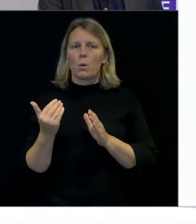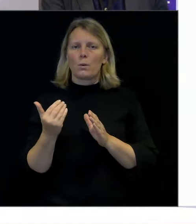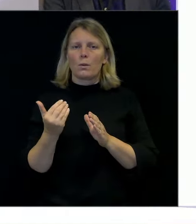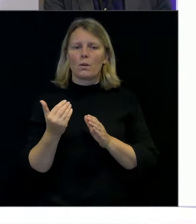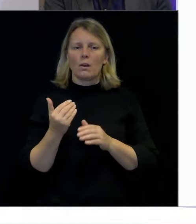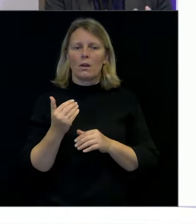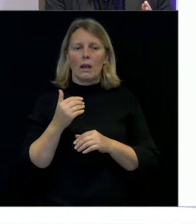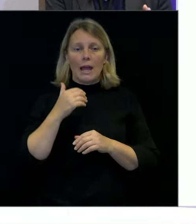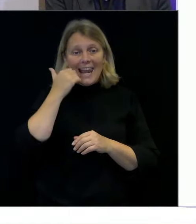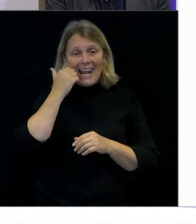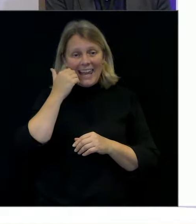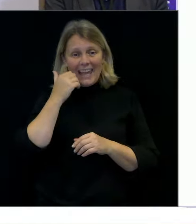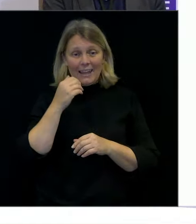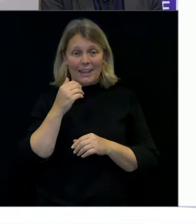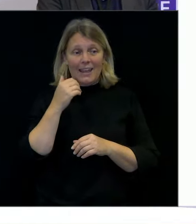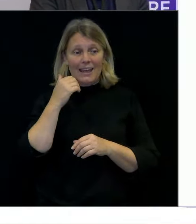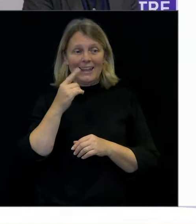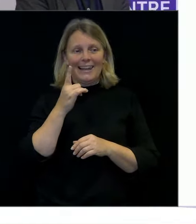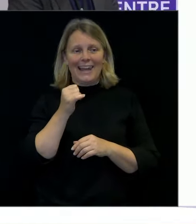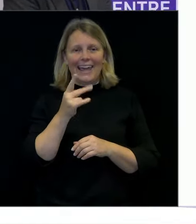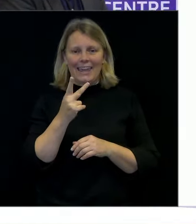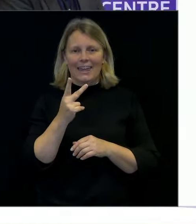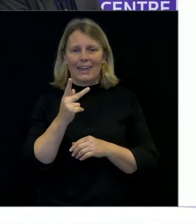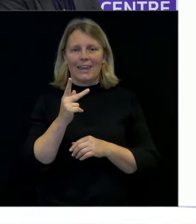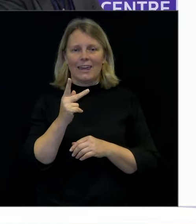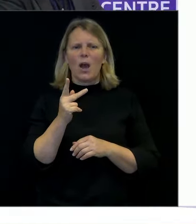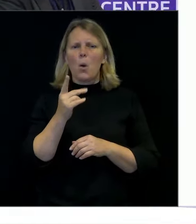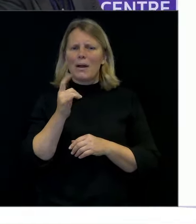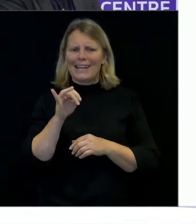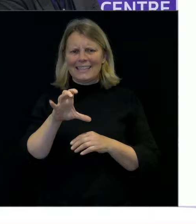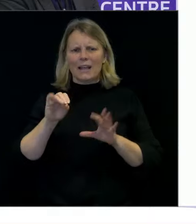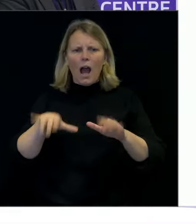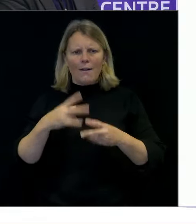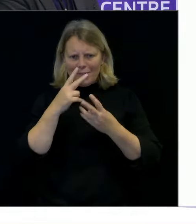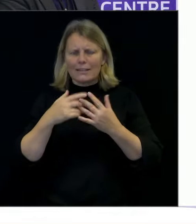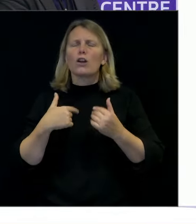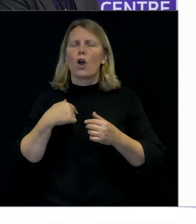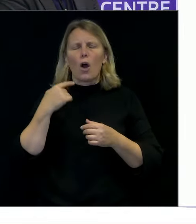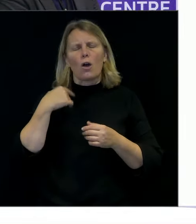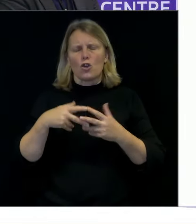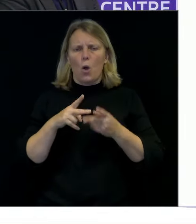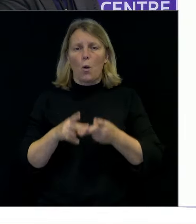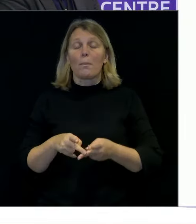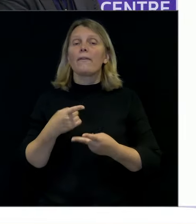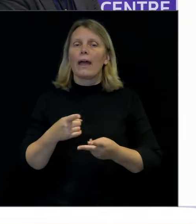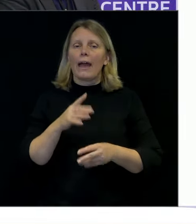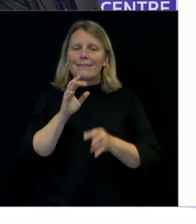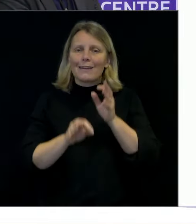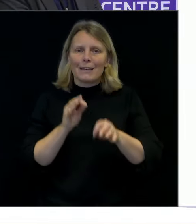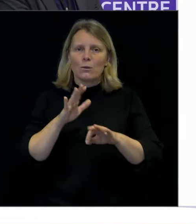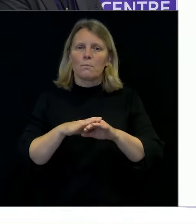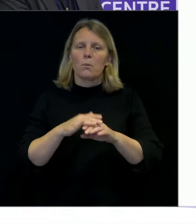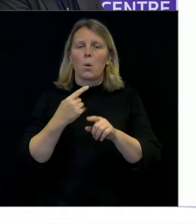Det jag kommer visa snart kommer från leken. Lisa visade det också.